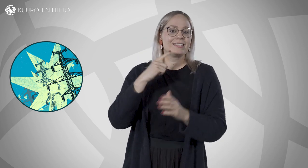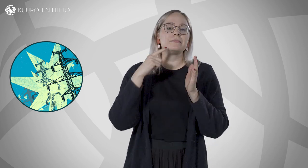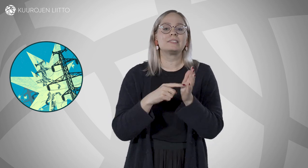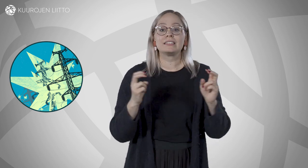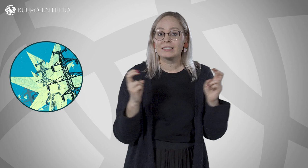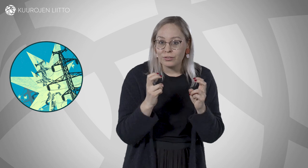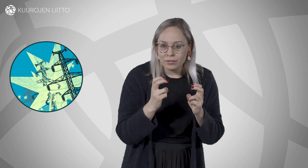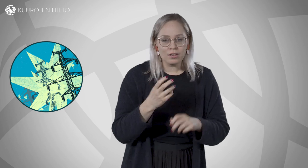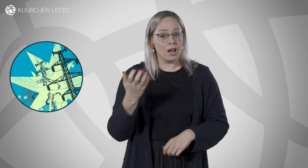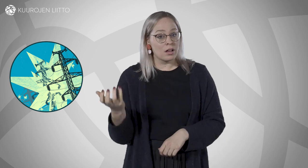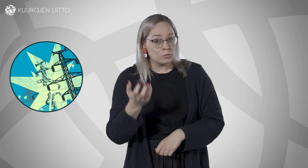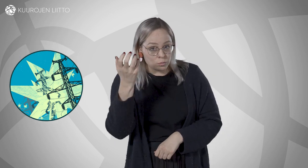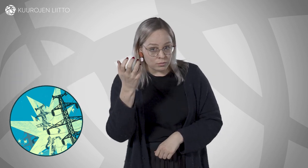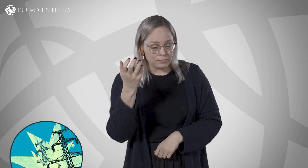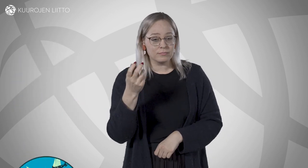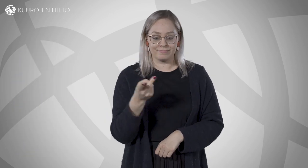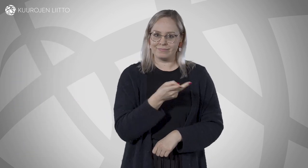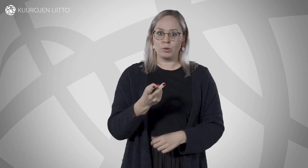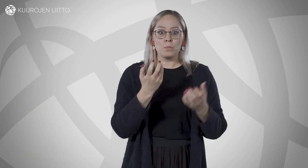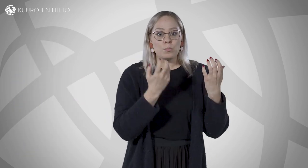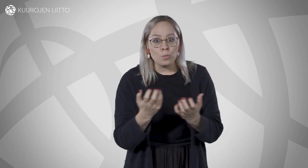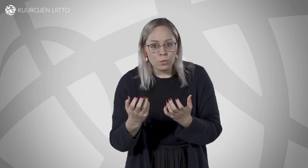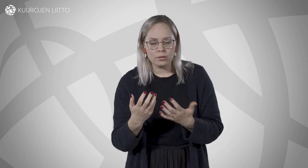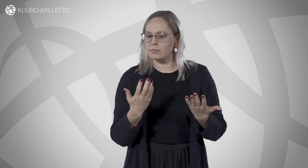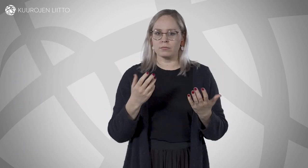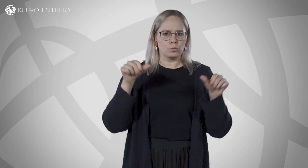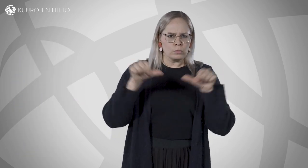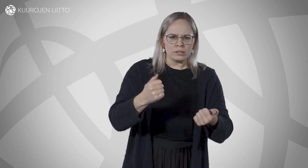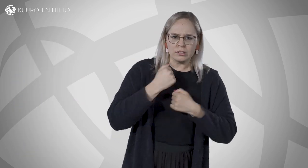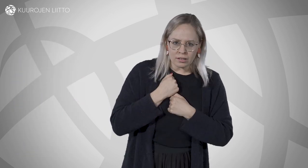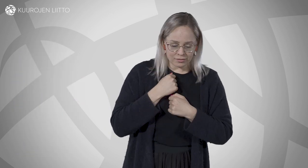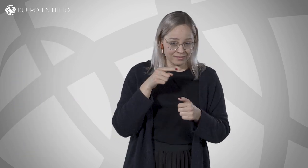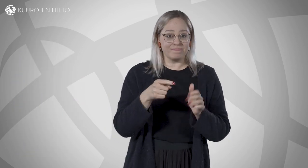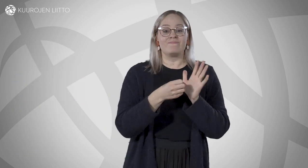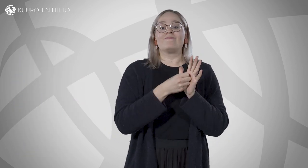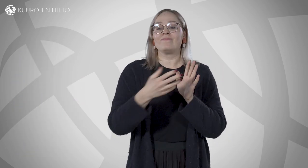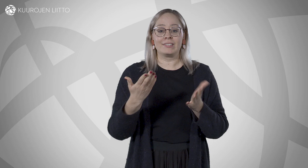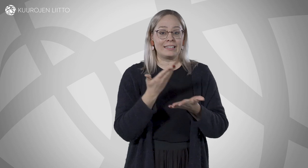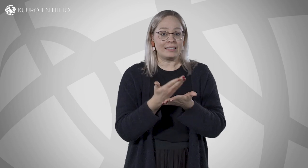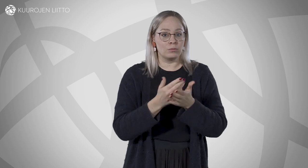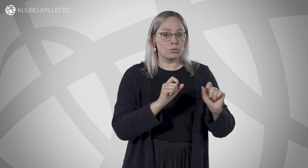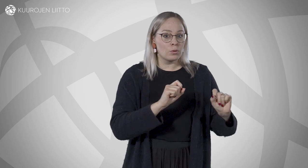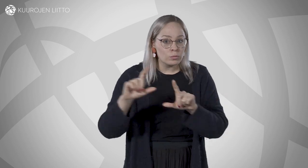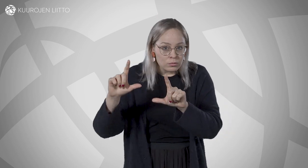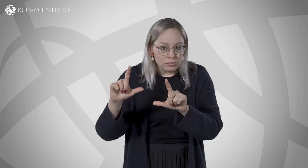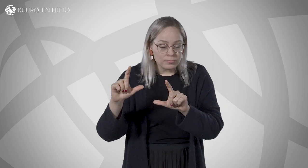esimerkiksi sähkön tai kaasun, hinnannousua joko niiden puutteen - tai huonon saatavuuden vuoksi.